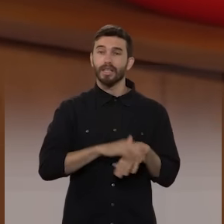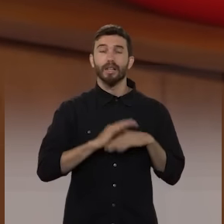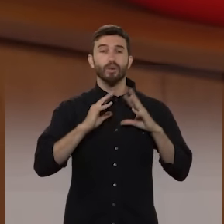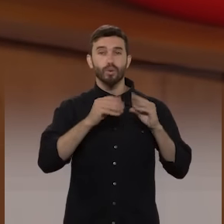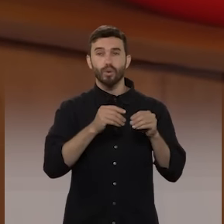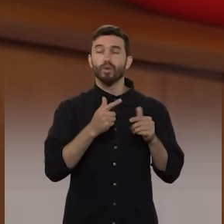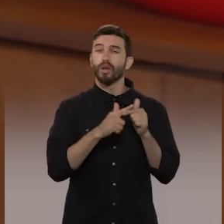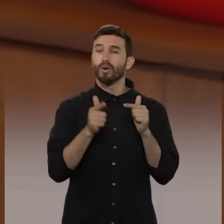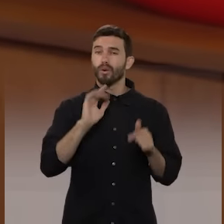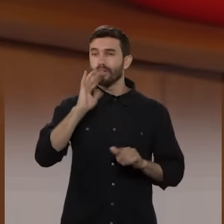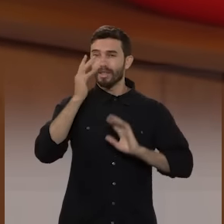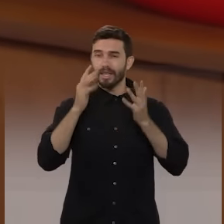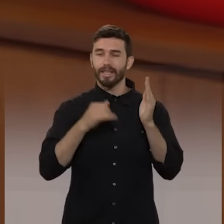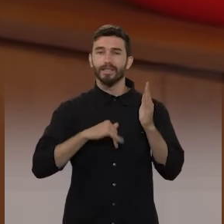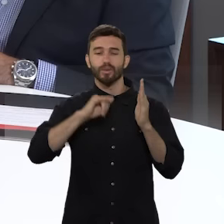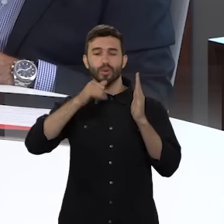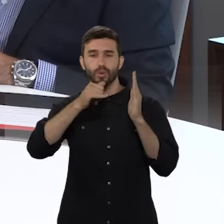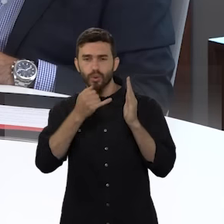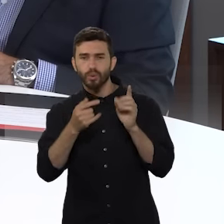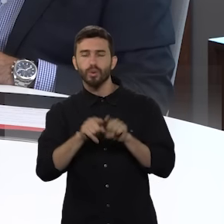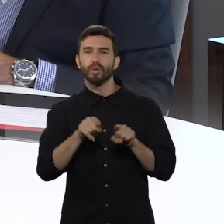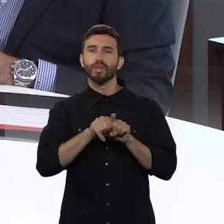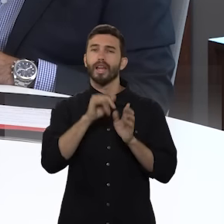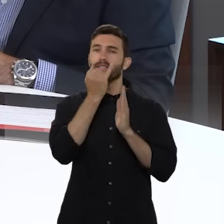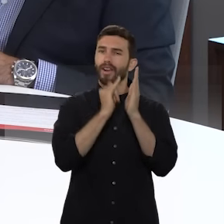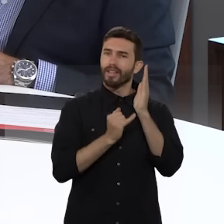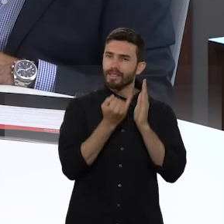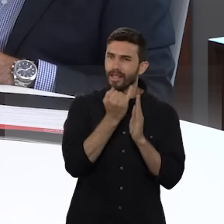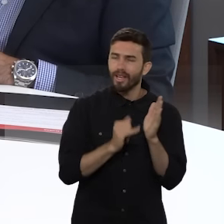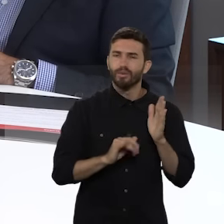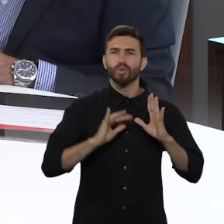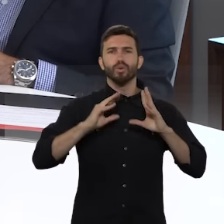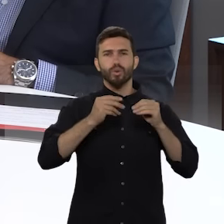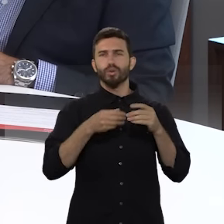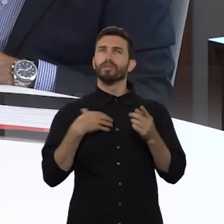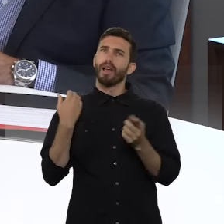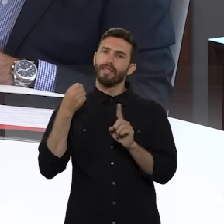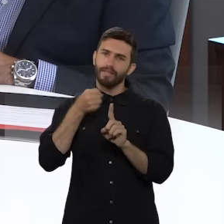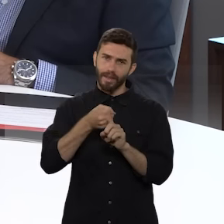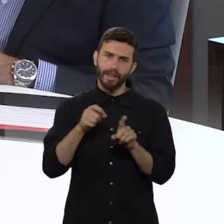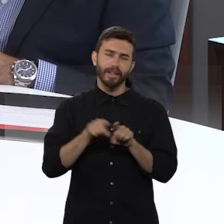custos... inflações disparam. Então, isso tudo afeta, afeta o nosso setor, afeta nossa...